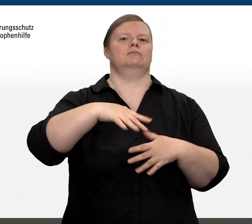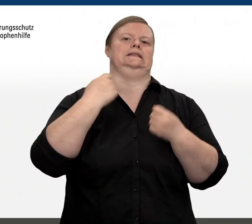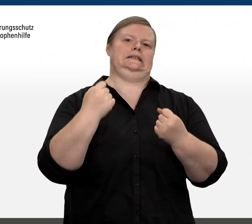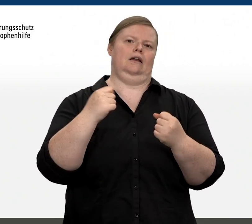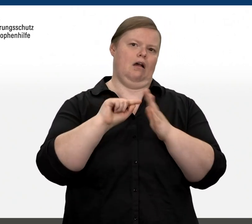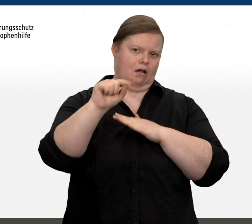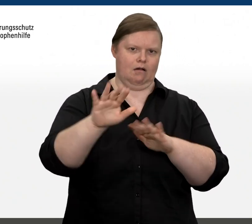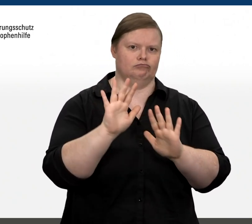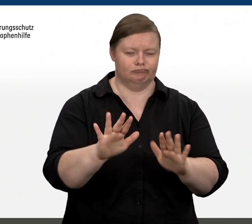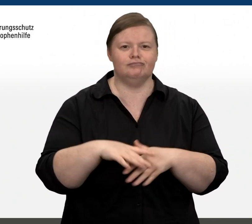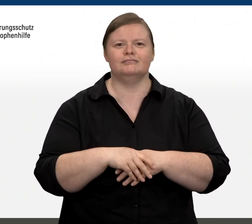Alle sollten sich nun in Sicherheit bringen.